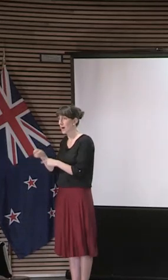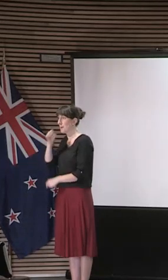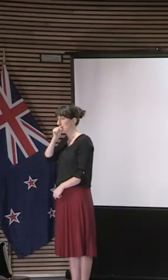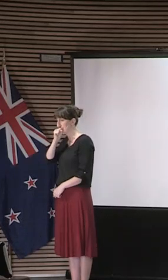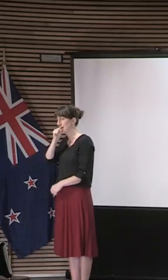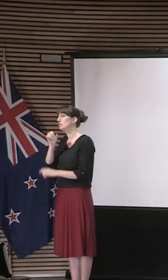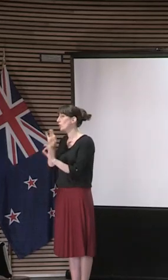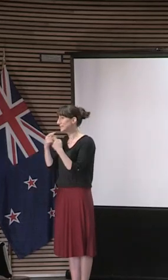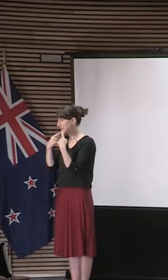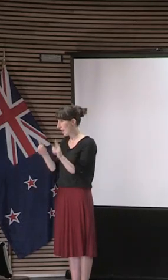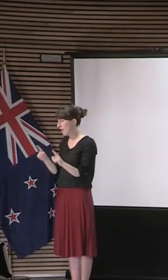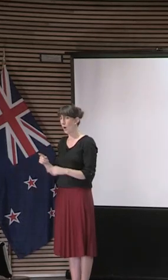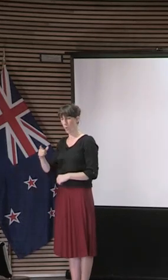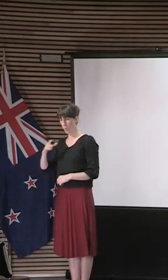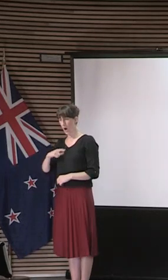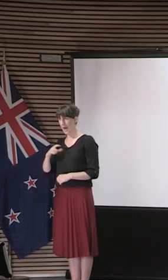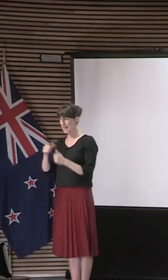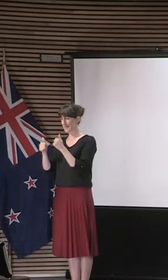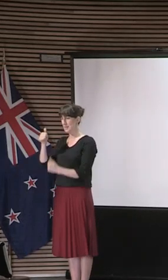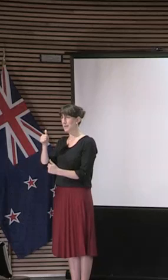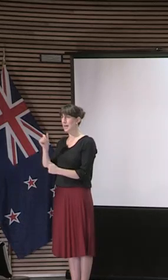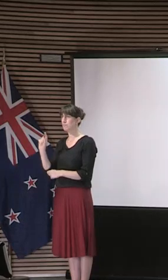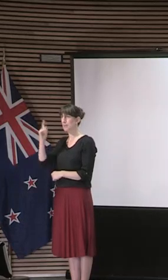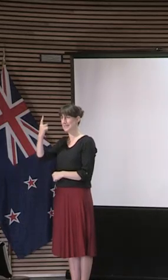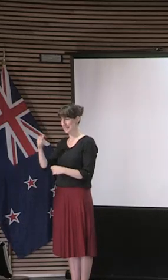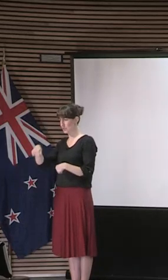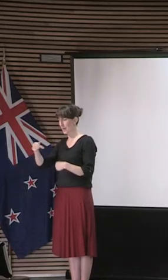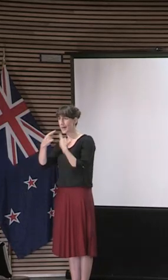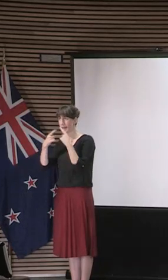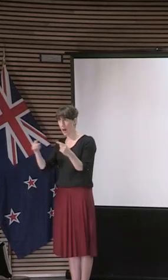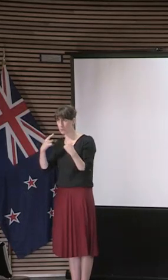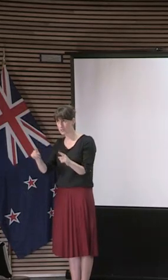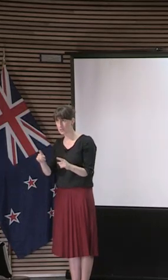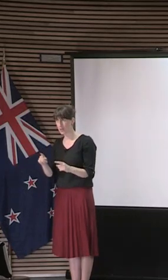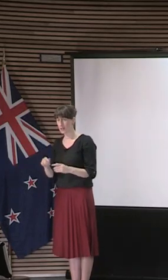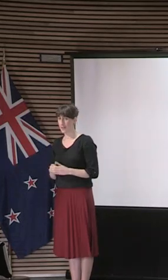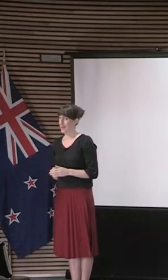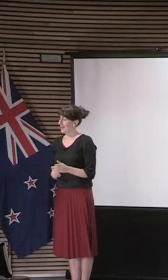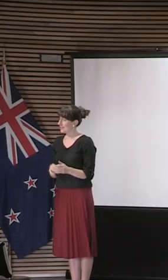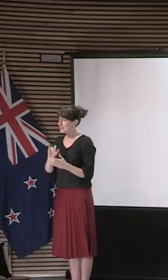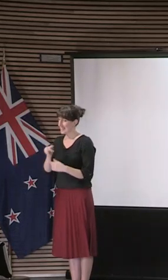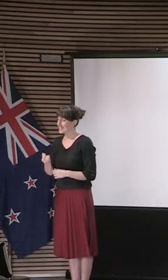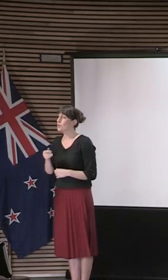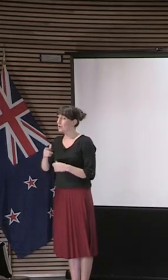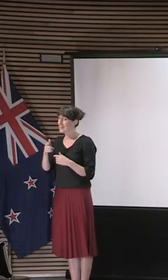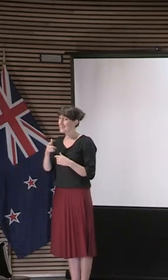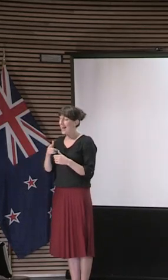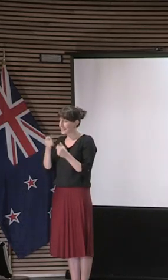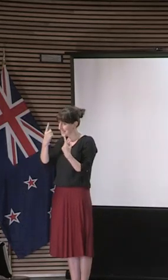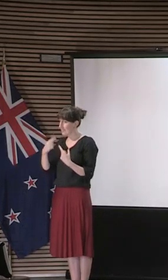a matou i nga patai mo nga mea i puta i te R.nanga, kaore koe e korero mo nga mahi i puta i te R.nanga. Na he aha te